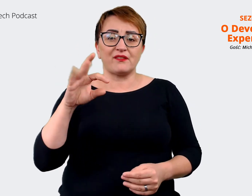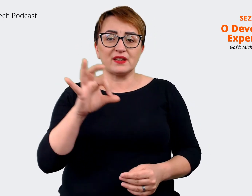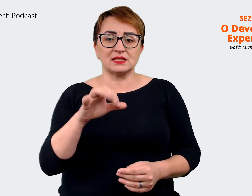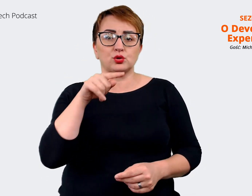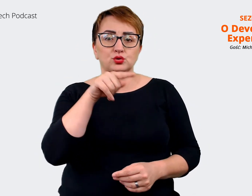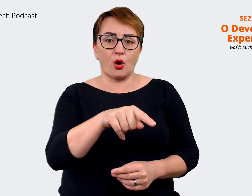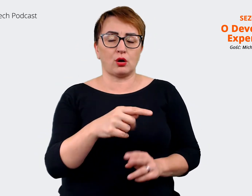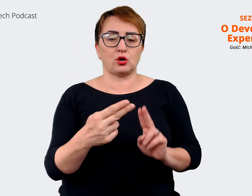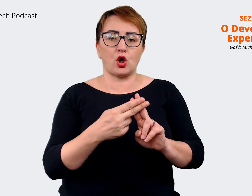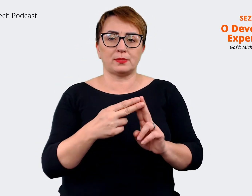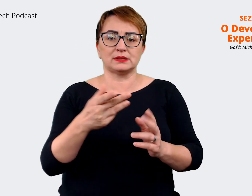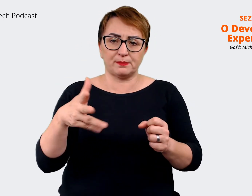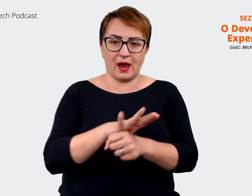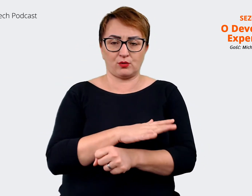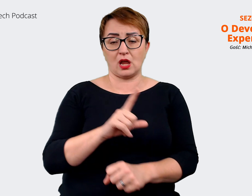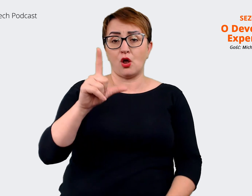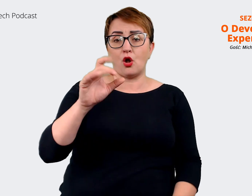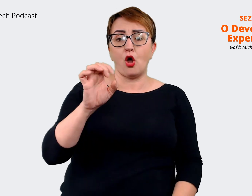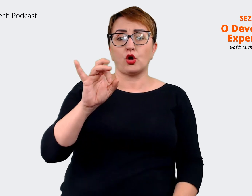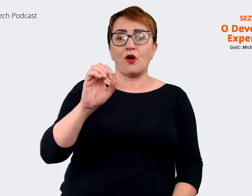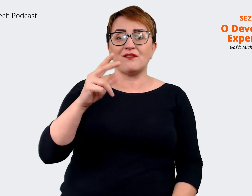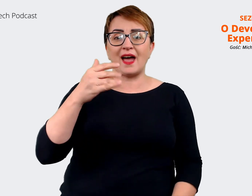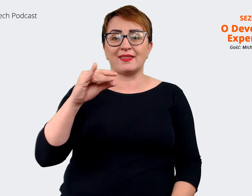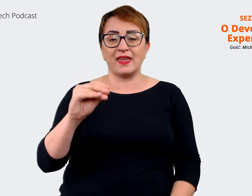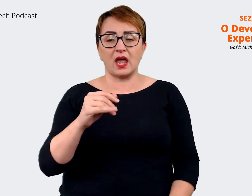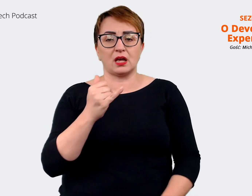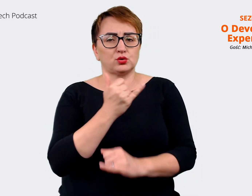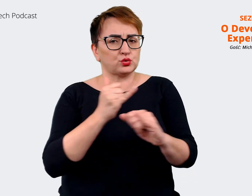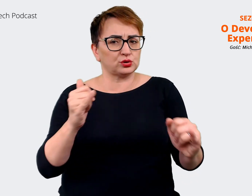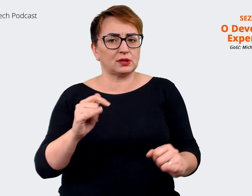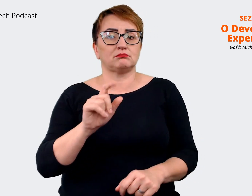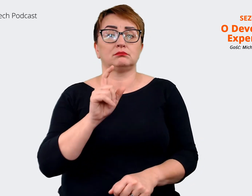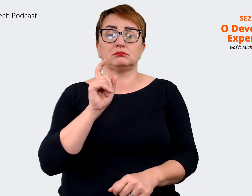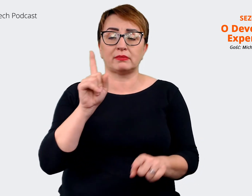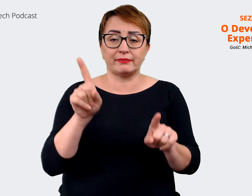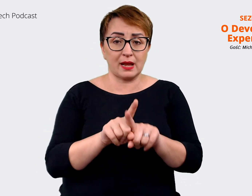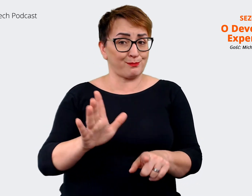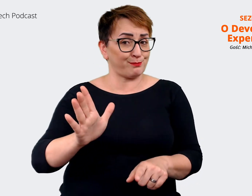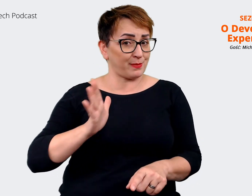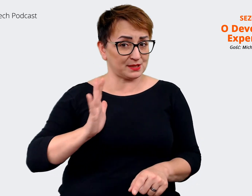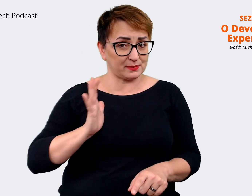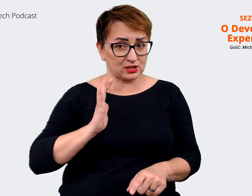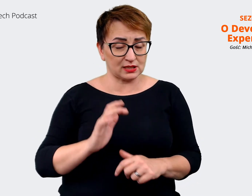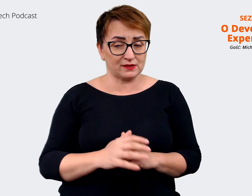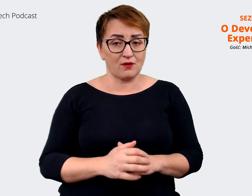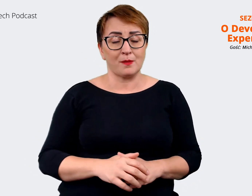że odpowiednio loguje rzeczy, że te logowane rzeczy są też bezpieczne, że przy logowaniu